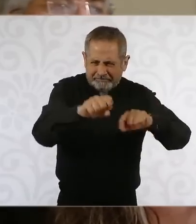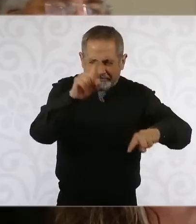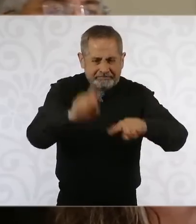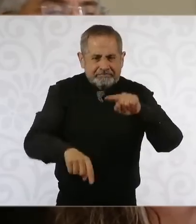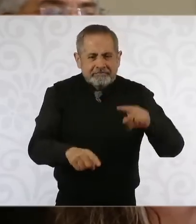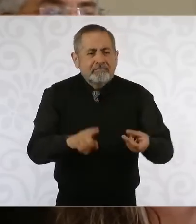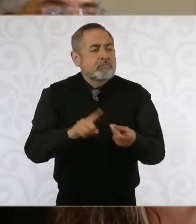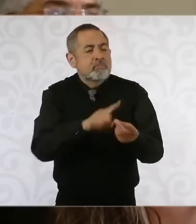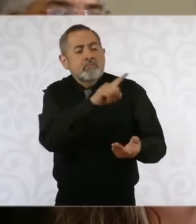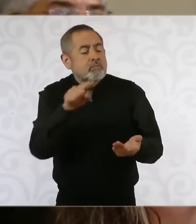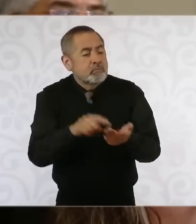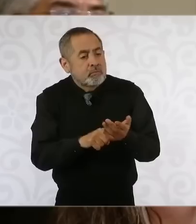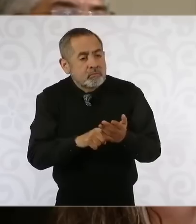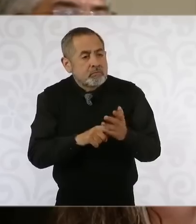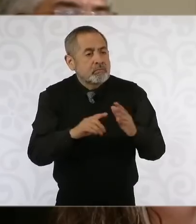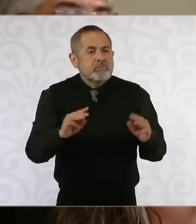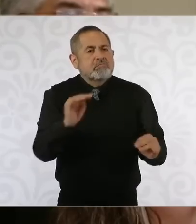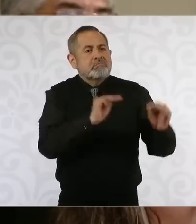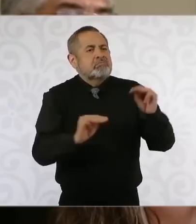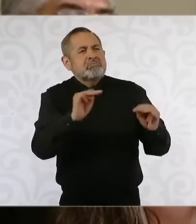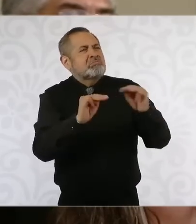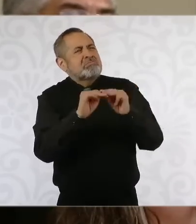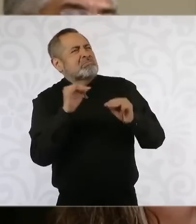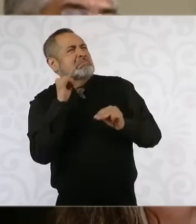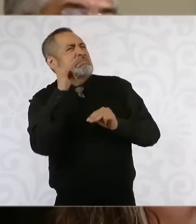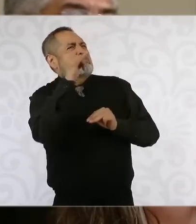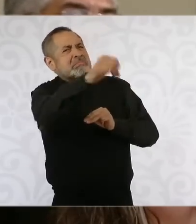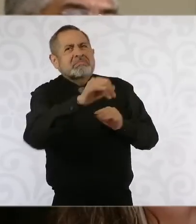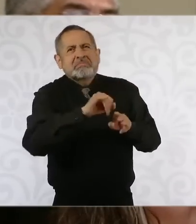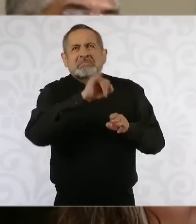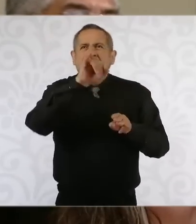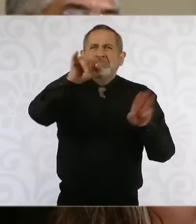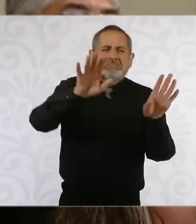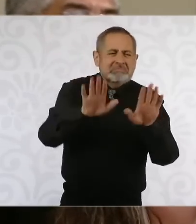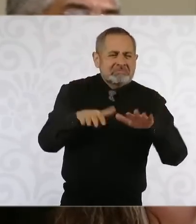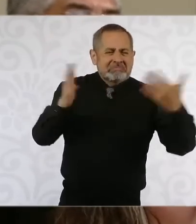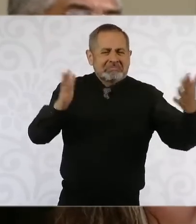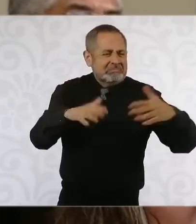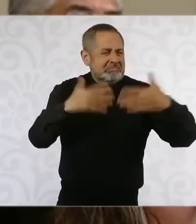en lugares de de sierra y han sido lugares abiertos o sea independientemente pero son